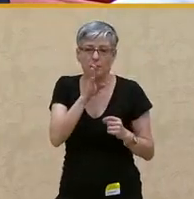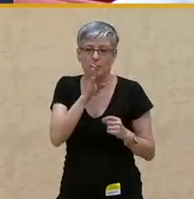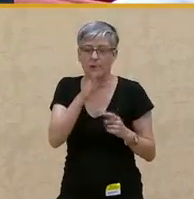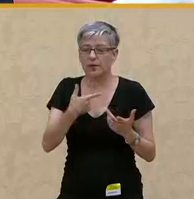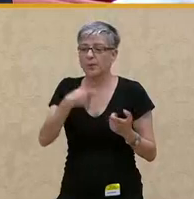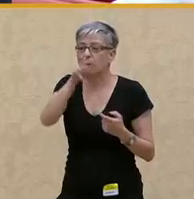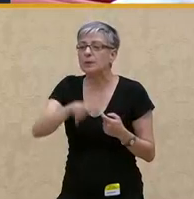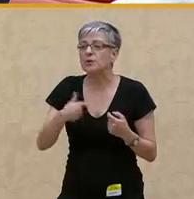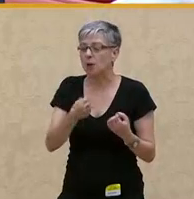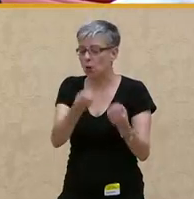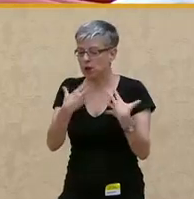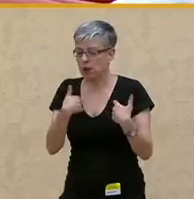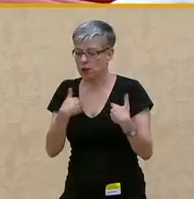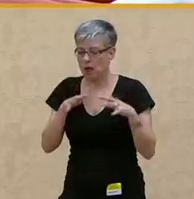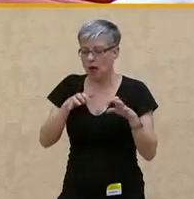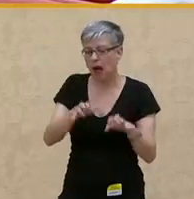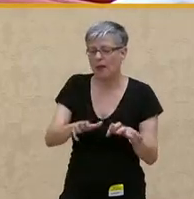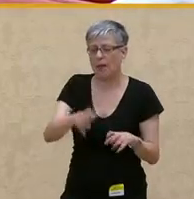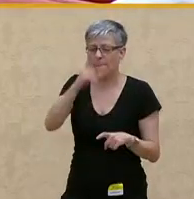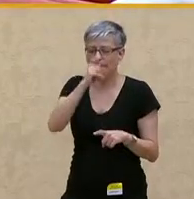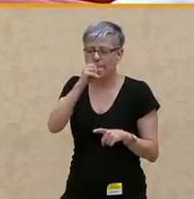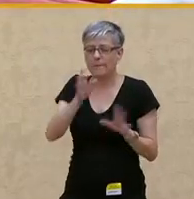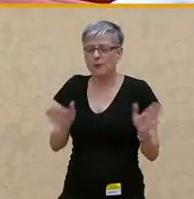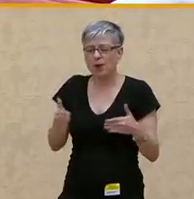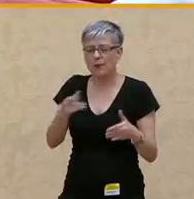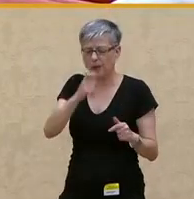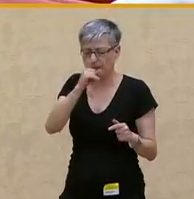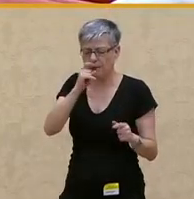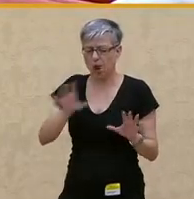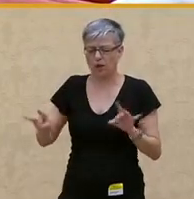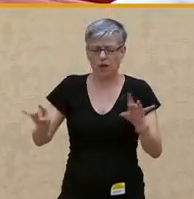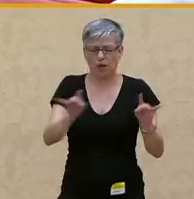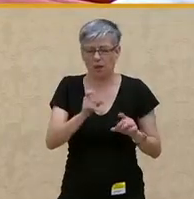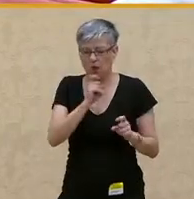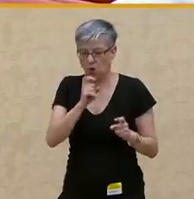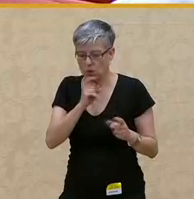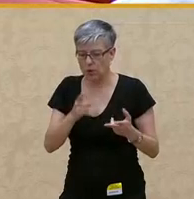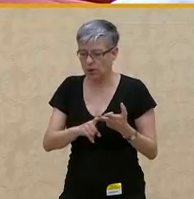tiene por qué aprenderse una cosa de memoria, se hace un examen de dependencia y fallamos.